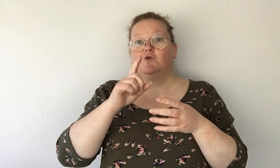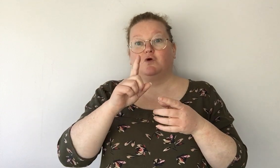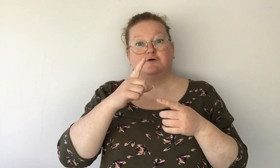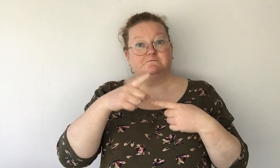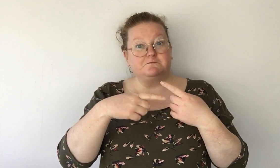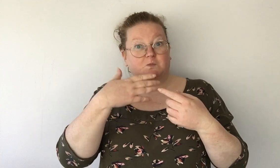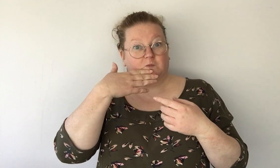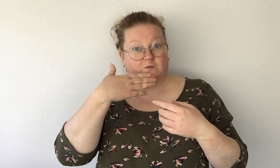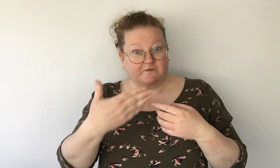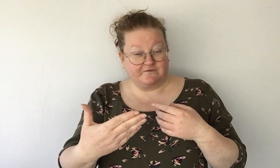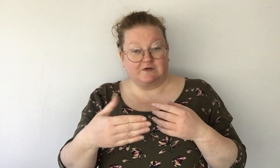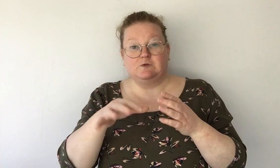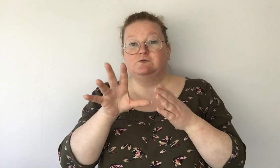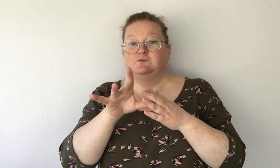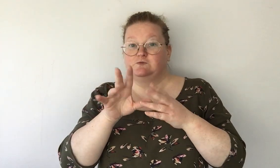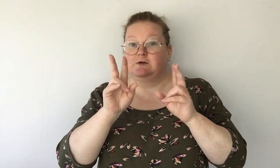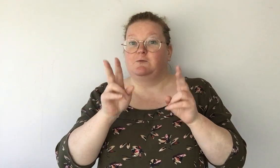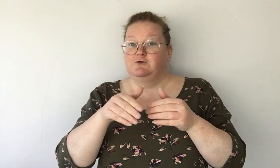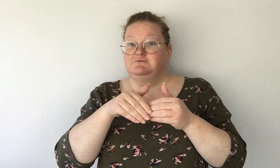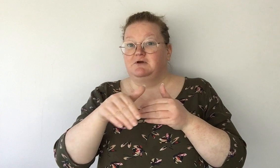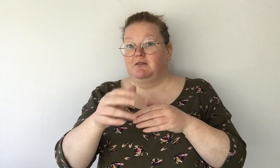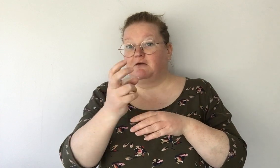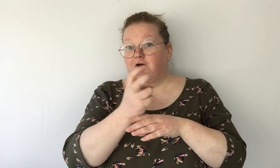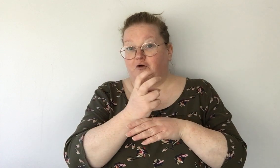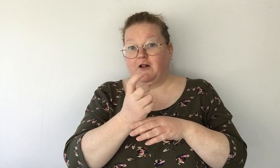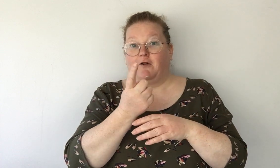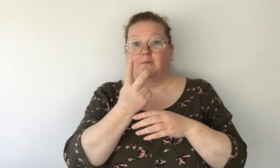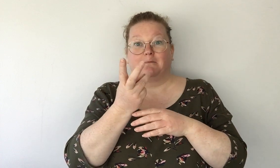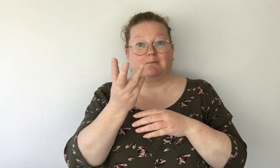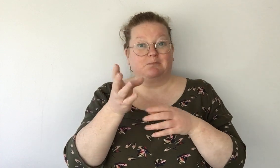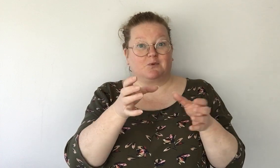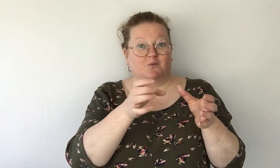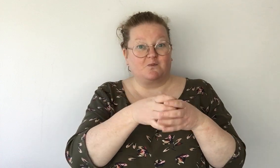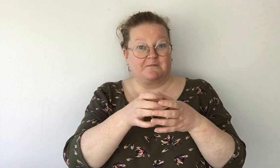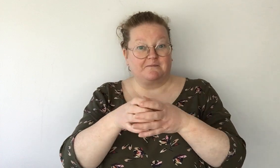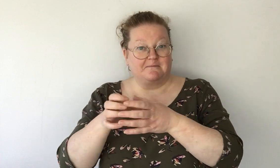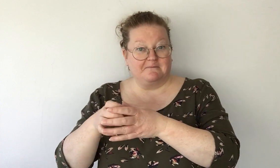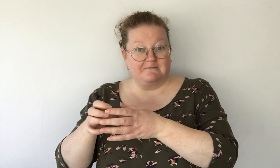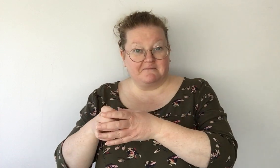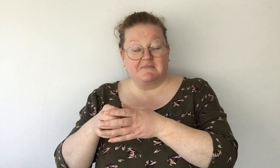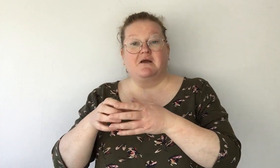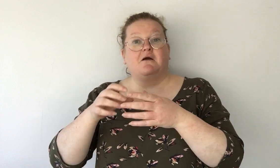Jos kokeilu sujuu hyvin, voimme syksyllä perustaa useampia kaveriryhmiä.